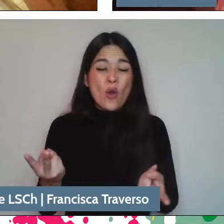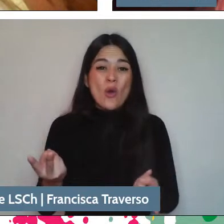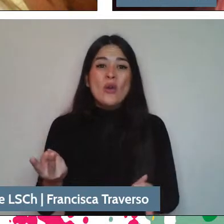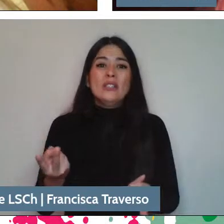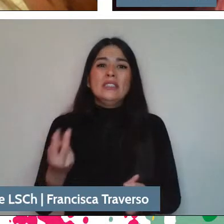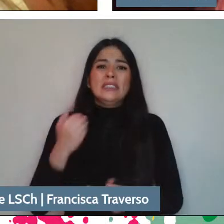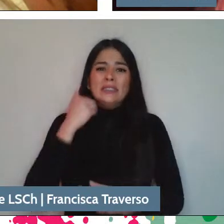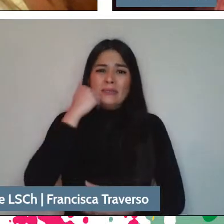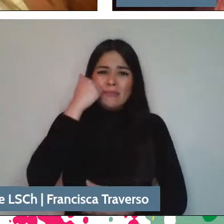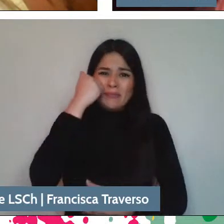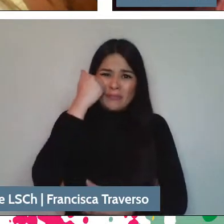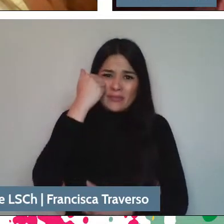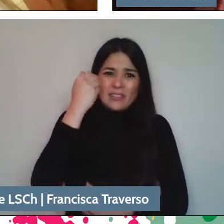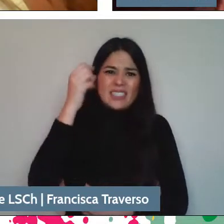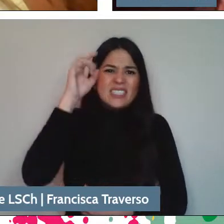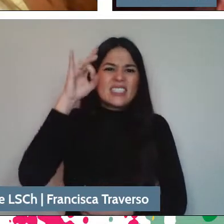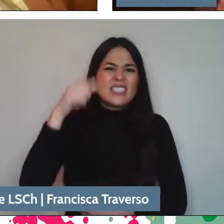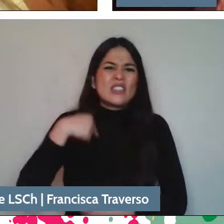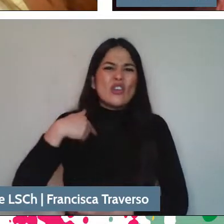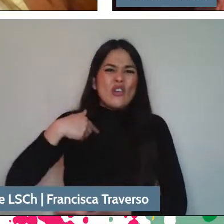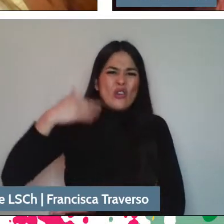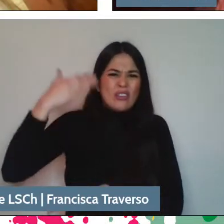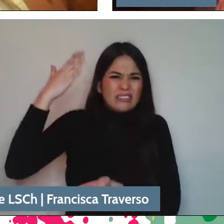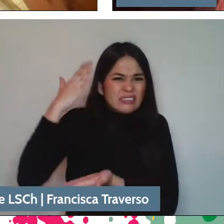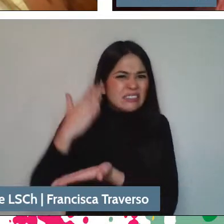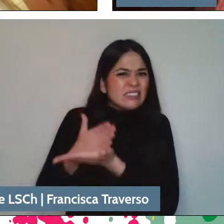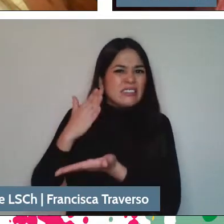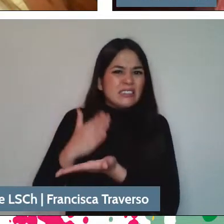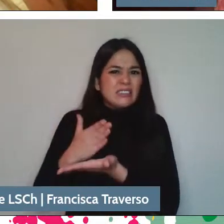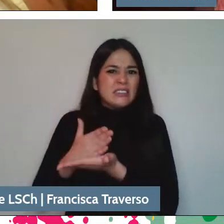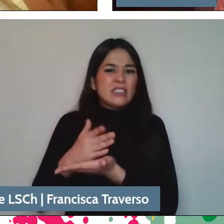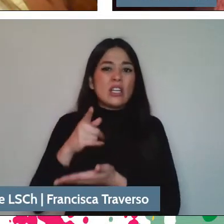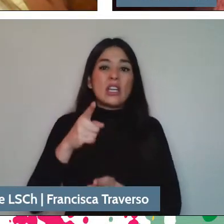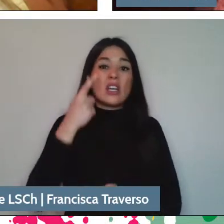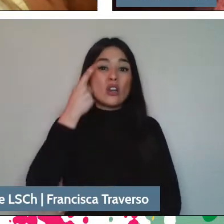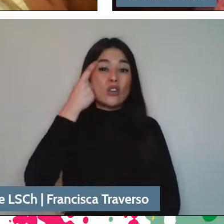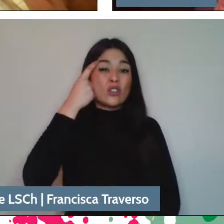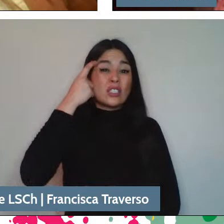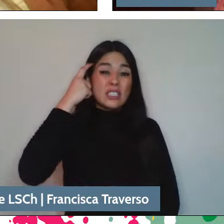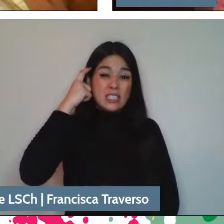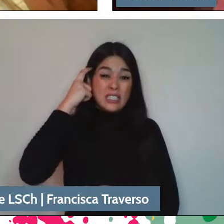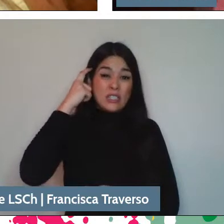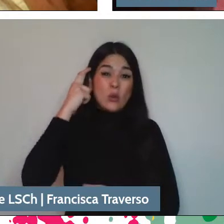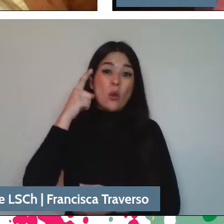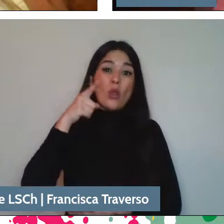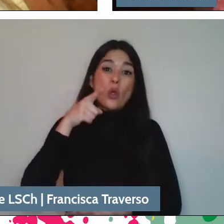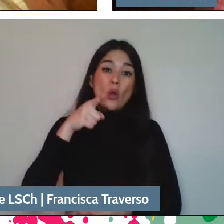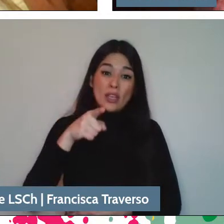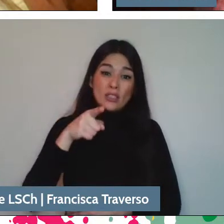y mira qué interesante, a propósito de eso que tu dices de tomar conciencia. Cuando ese canto empezó a surgir en mí,